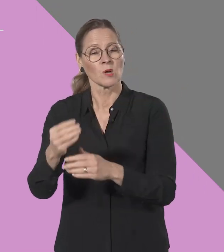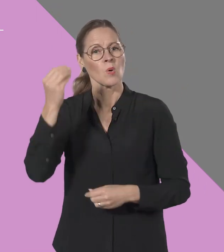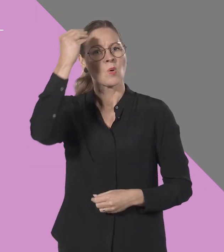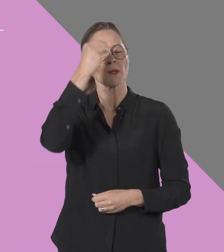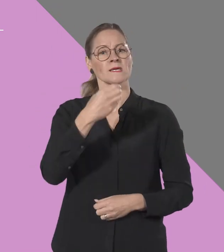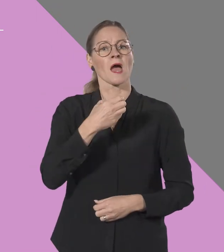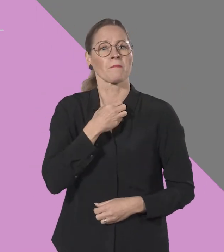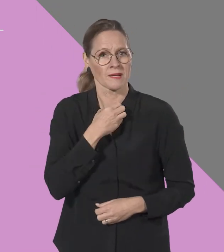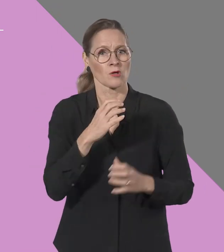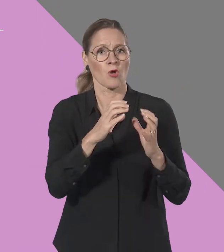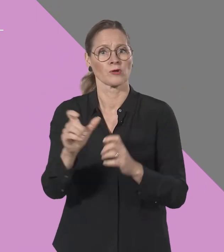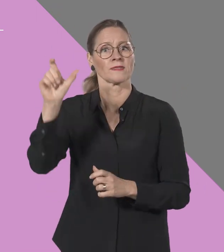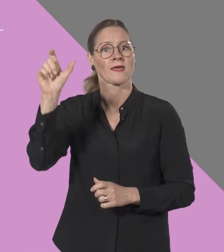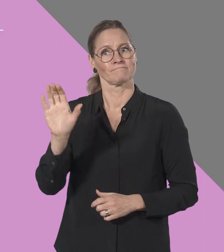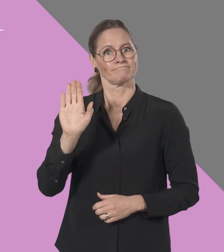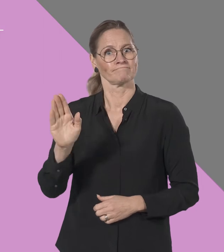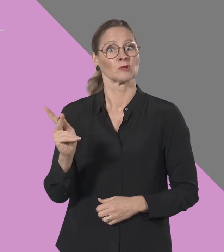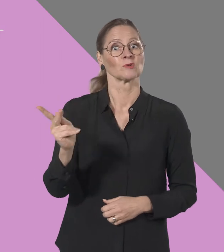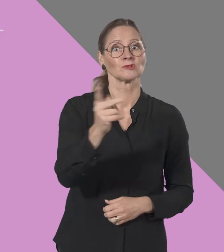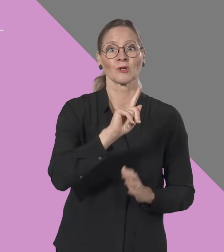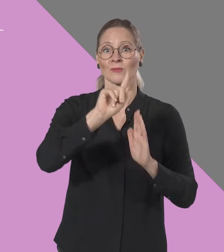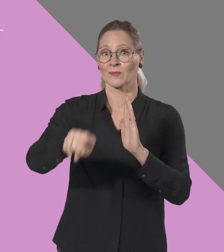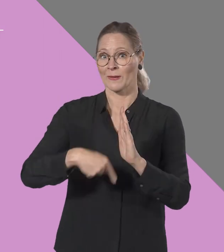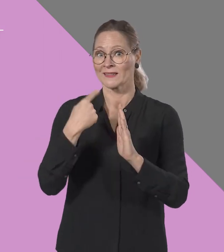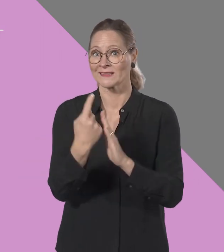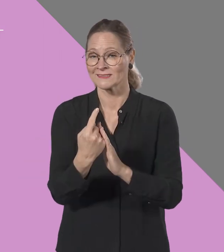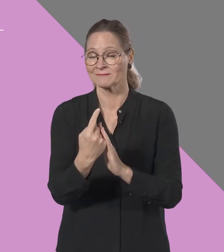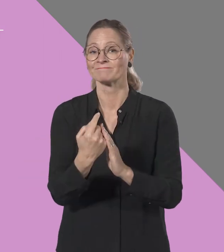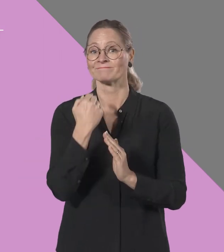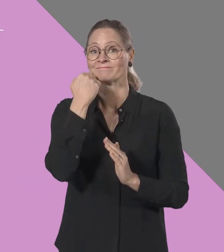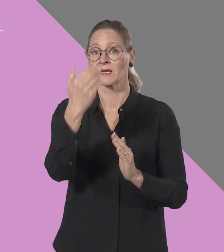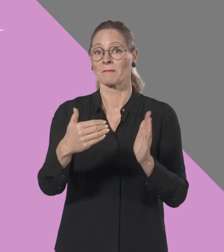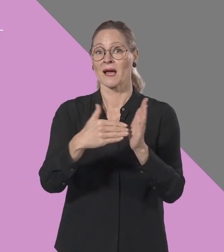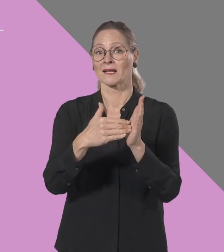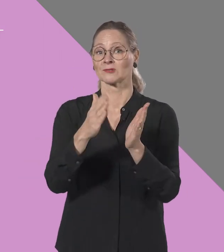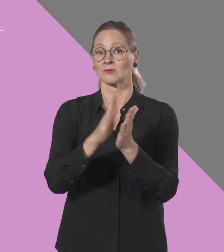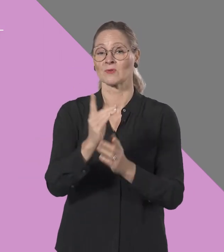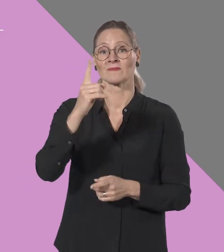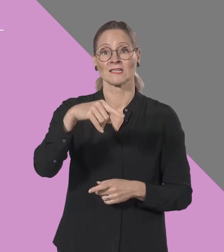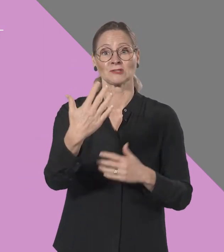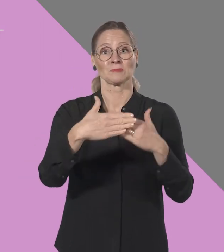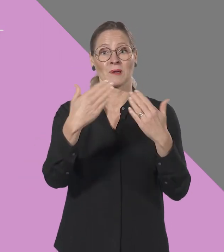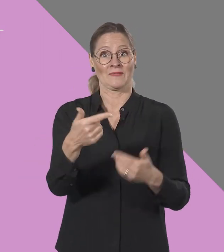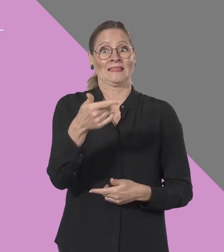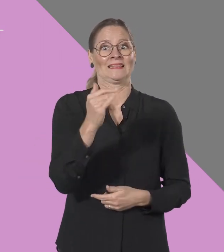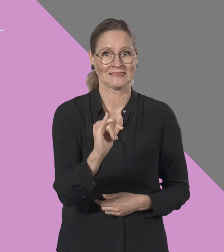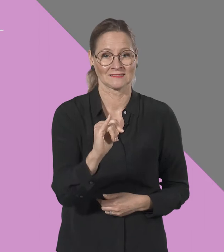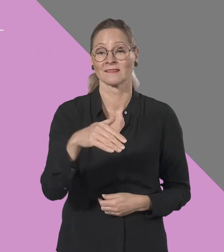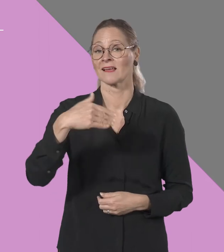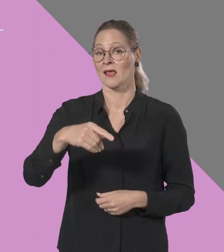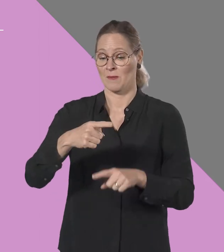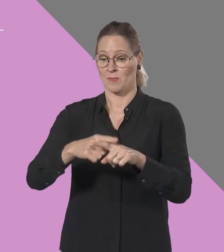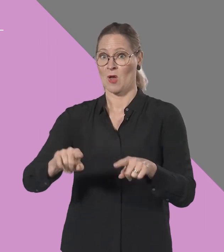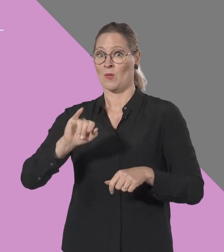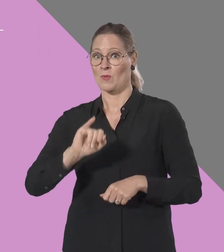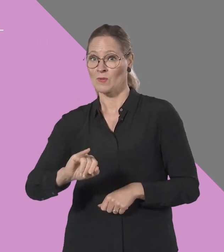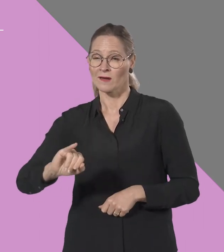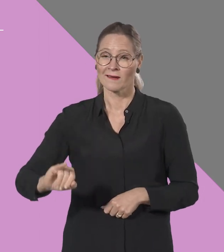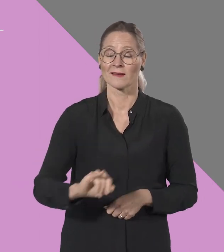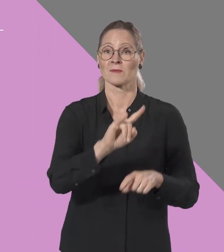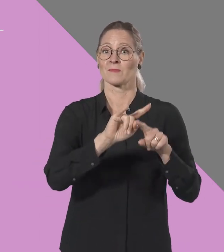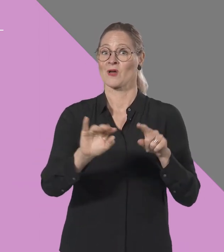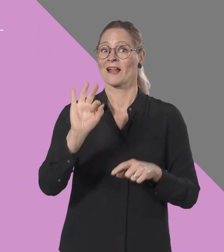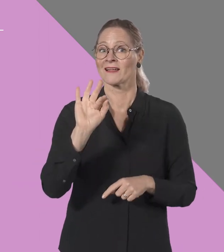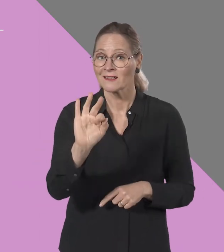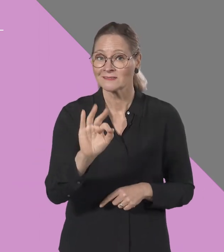uniapneahoitajan kyselytunnin tiistaina 15.11. klo 17.30-19.30.